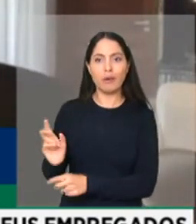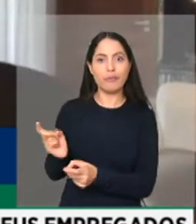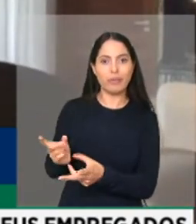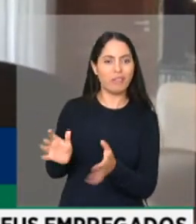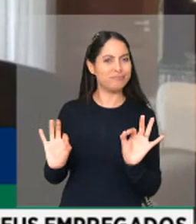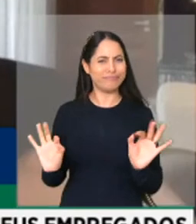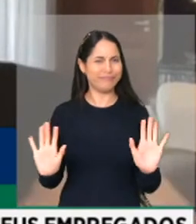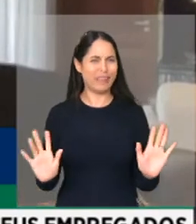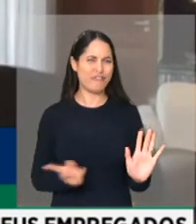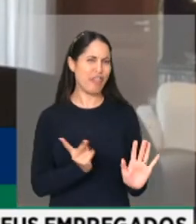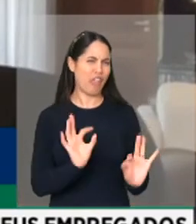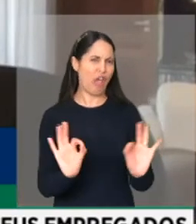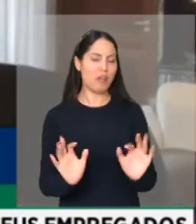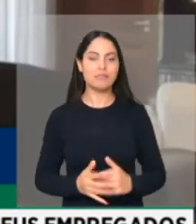BRASILEIRO, VENDER PARA O SUS.